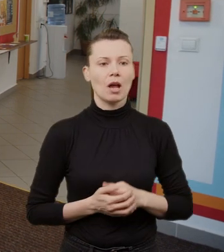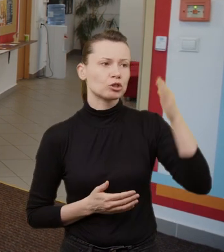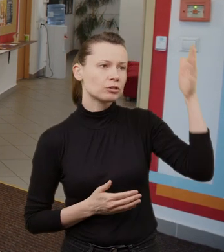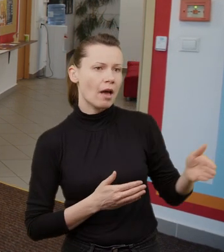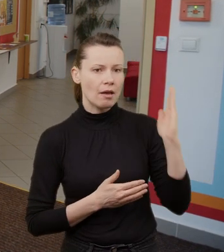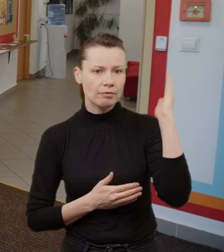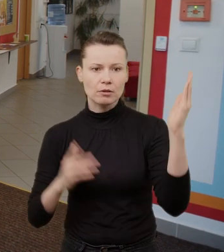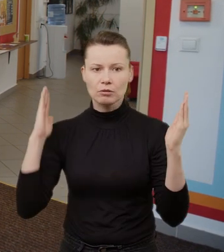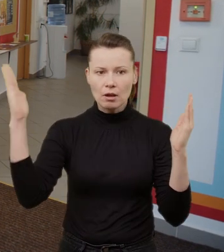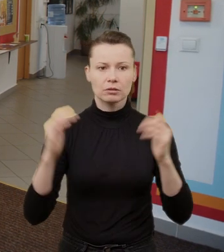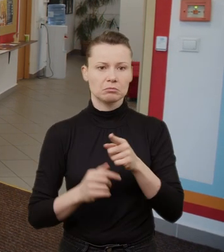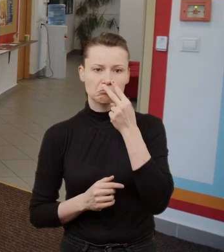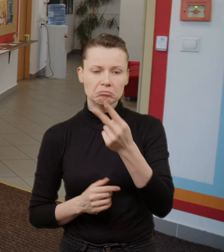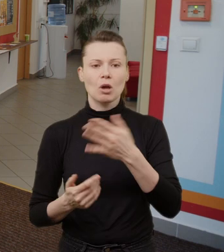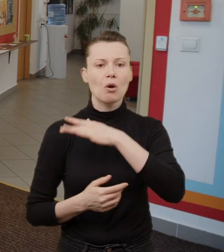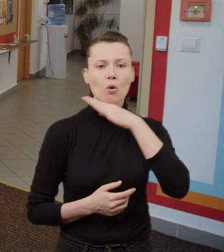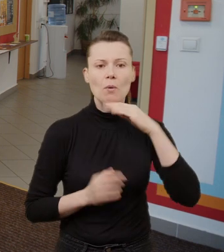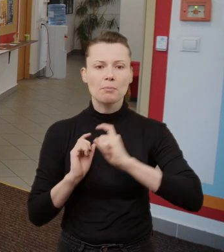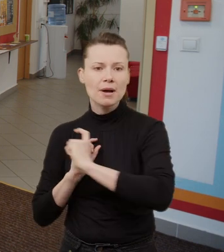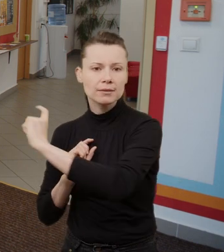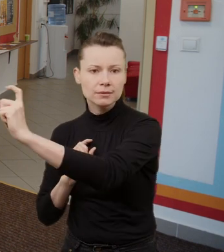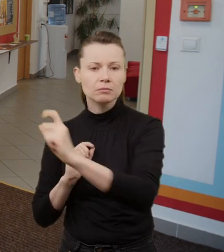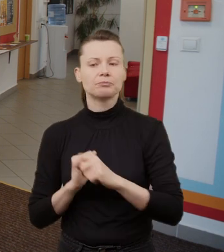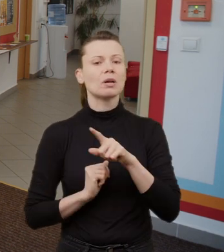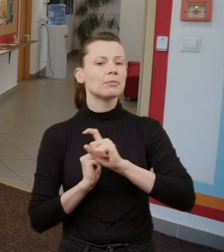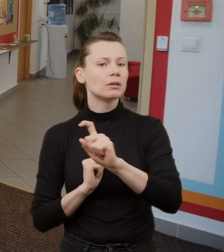Na ścianach znajdziesz kolorowe pasy. Pasy oznaczają piętra,